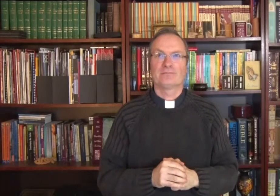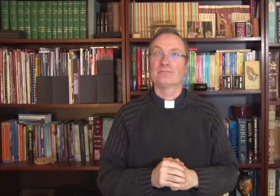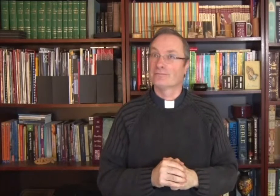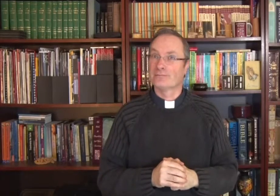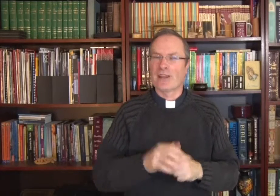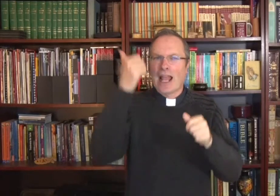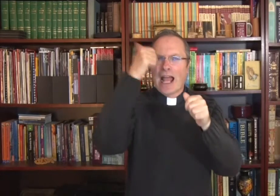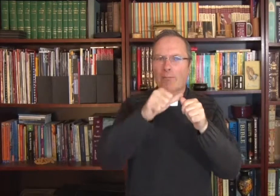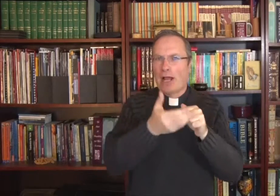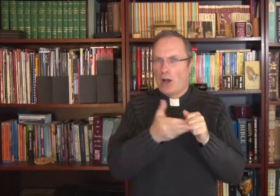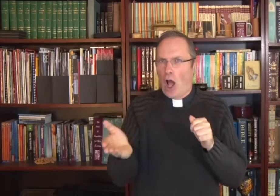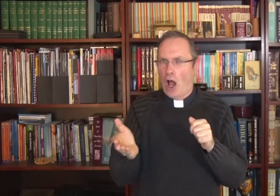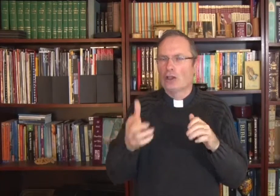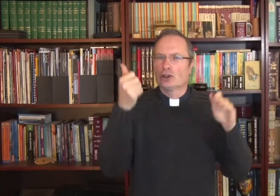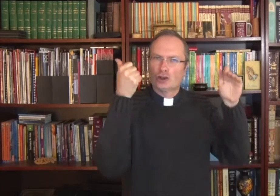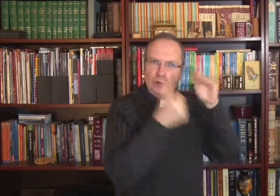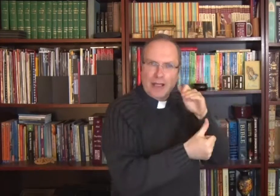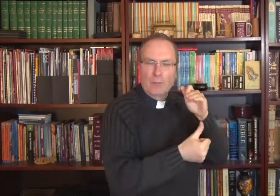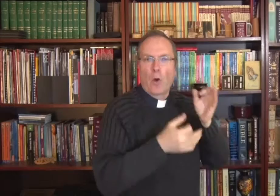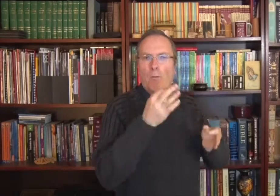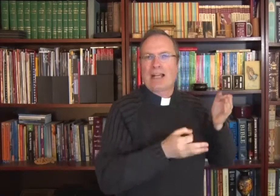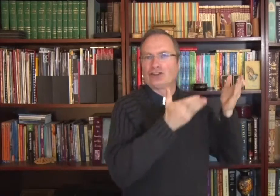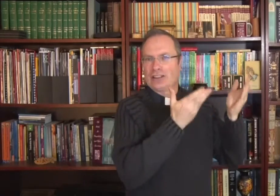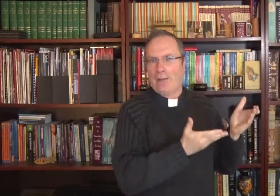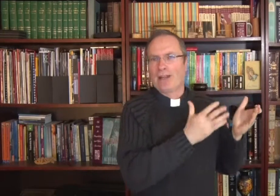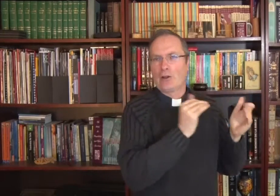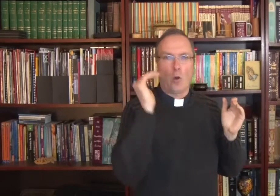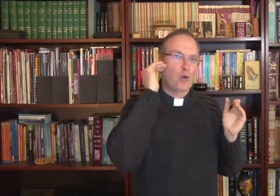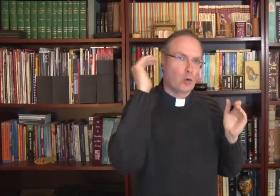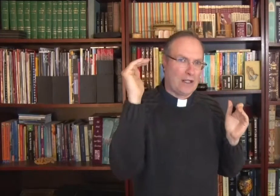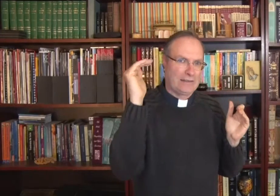Rappelle-leur de se soumettre aux magistrats et aux autorités,